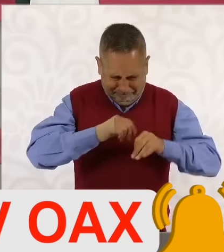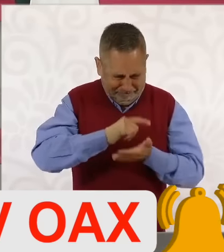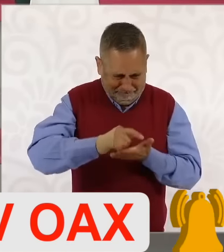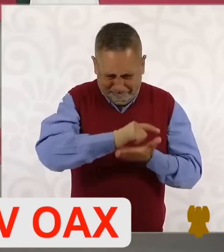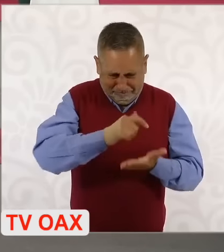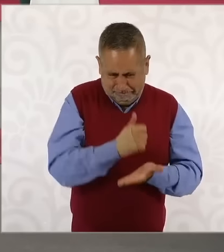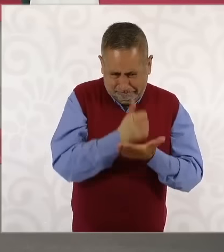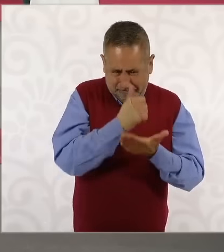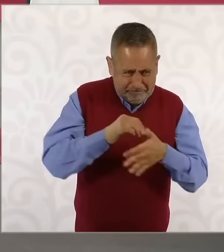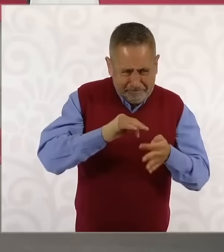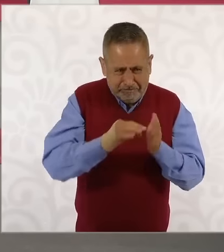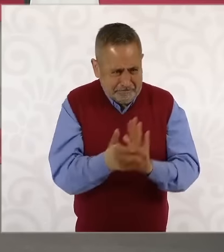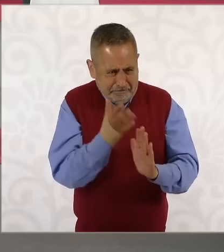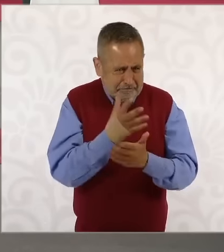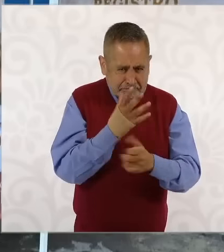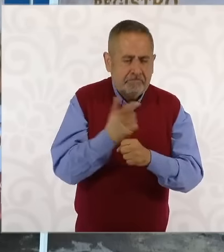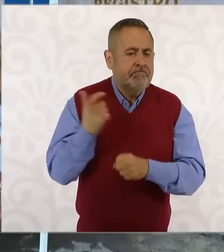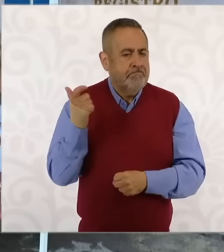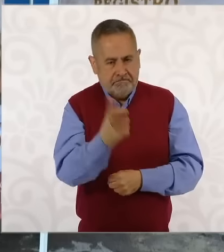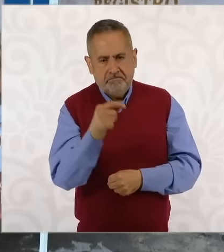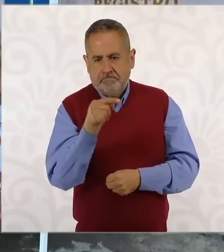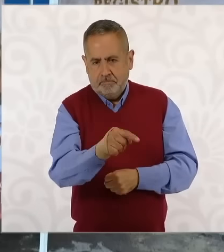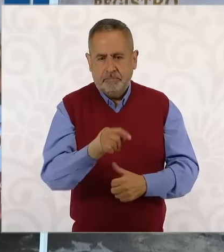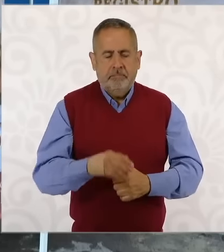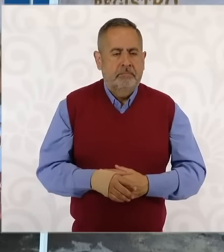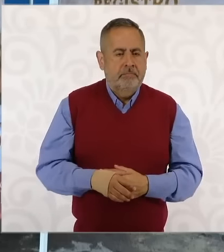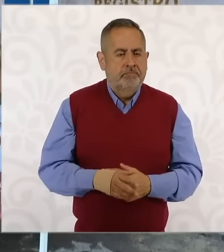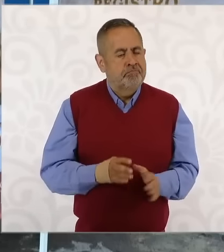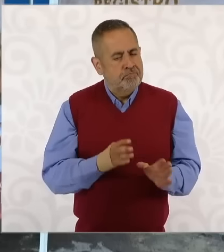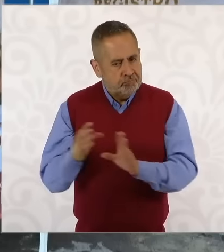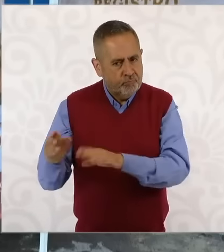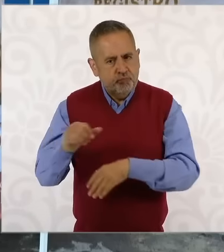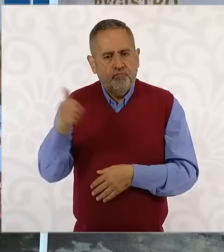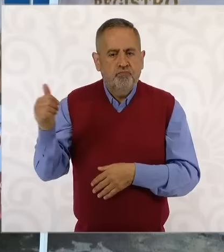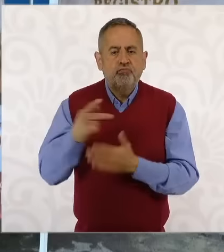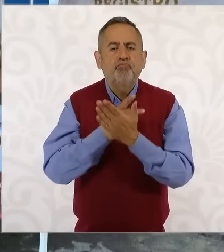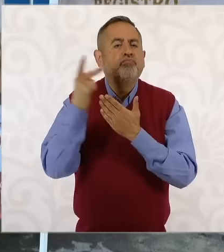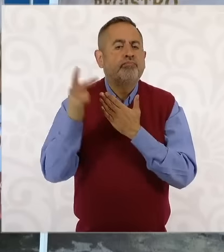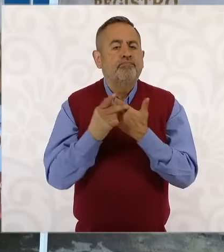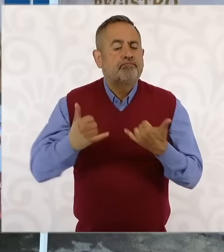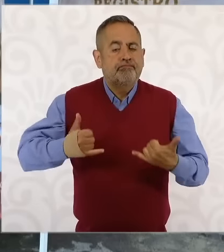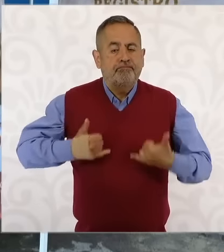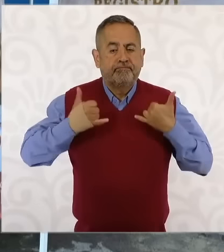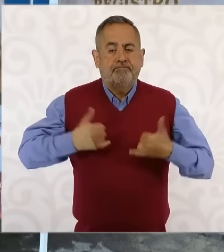Y también el programa Jóvenes Construyendo el Futuro, especialmente para Veracruz, que son